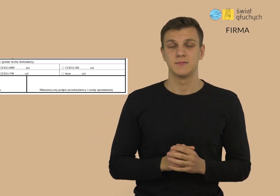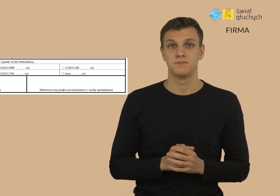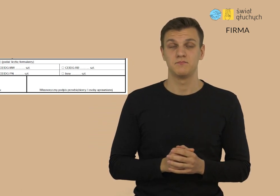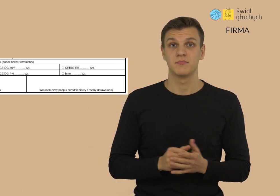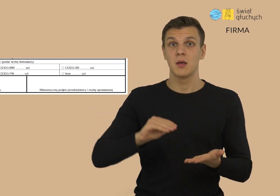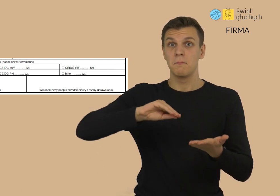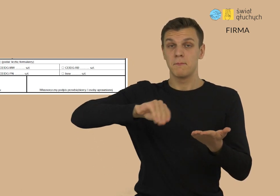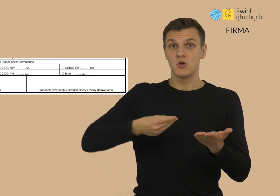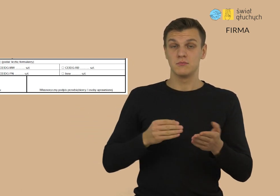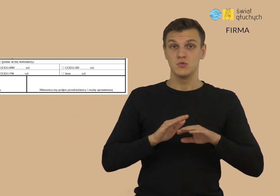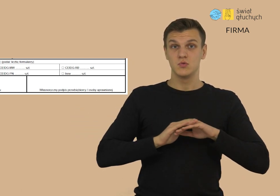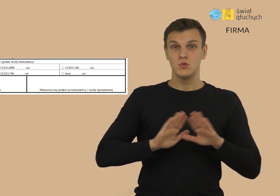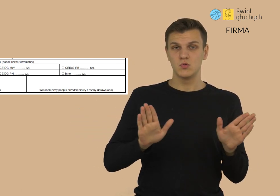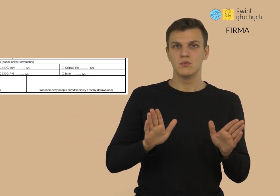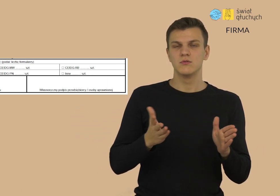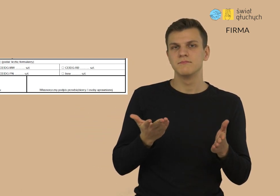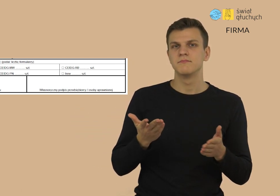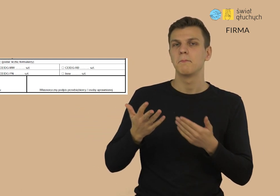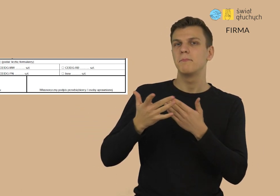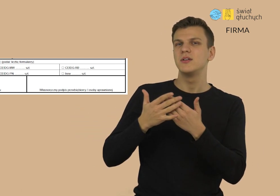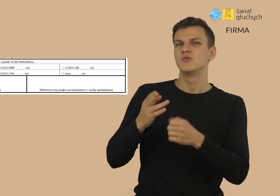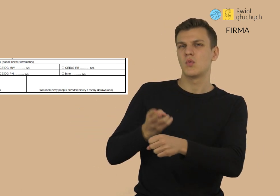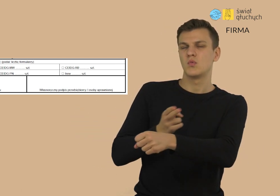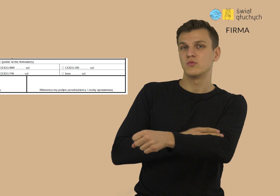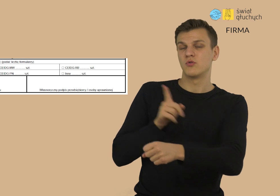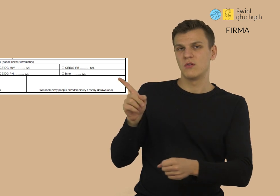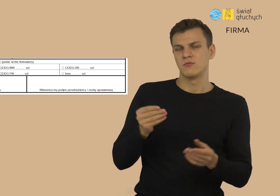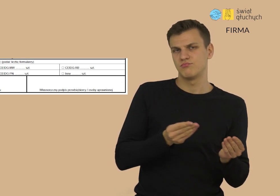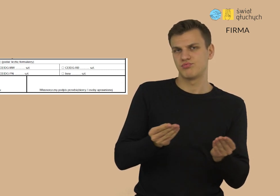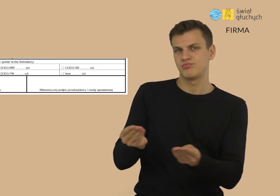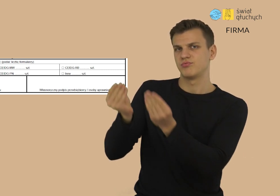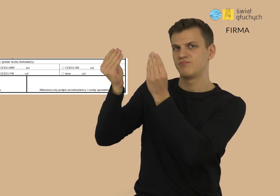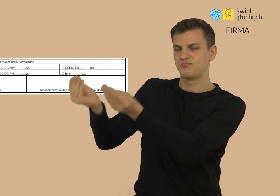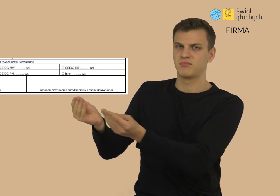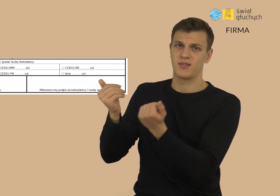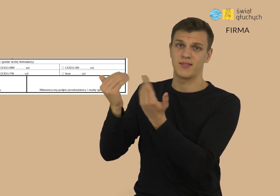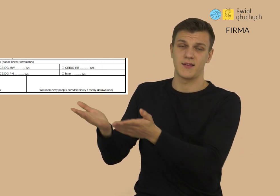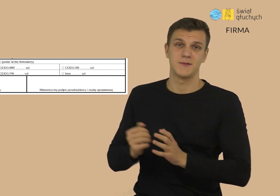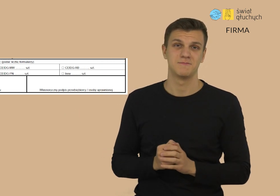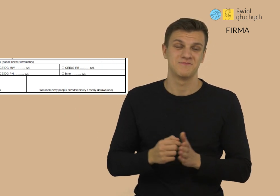Następnie zanieś do najbliższego urzędu.